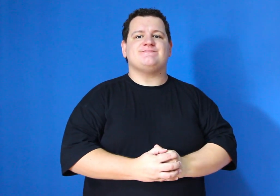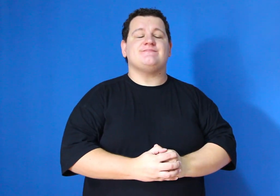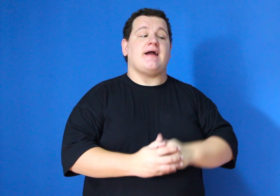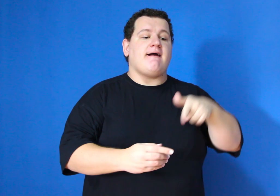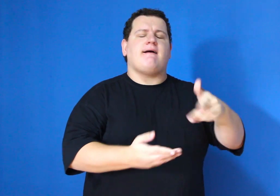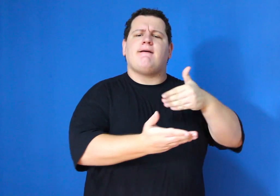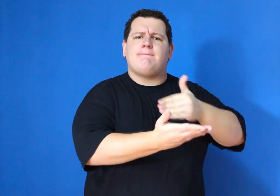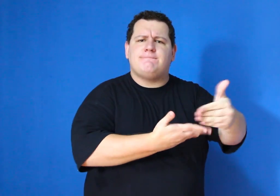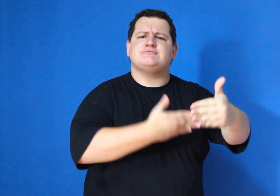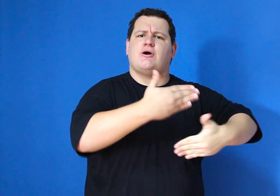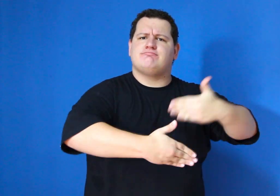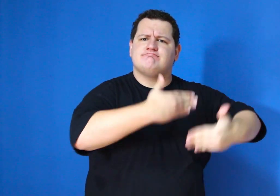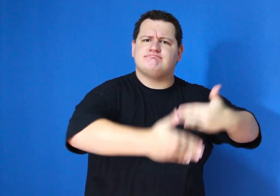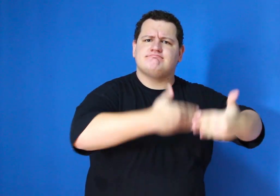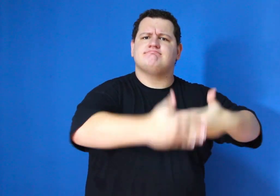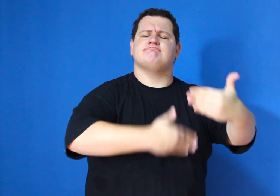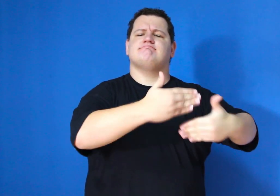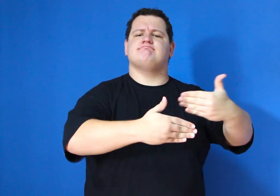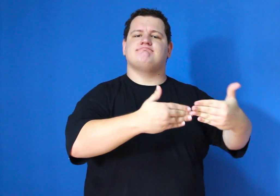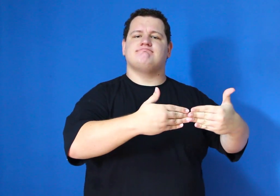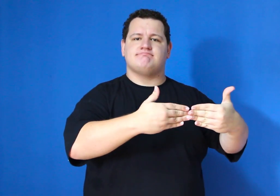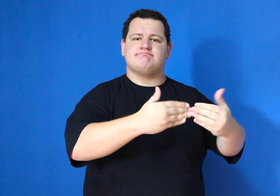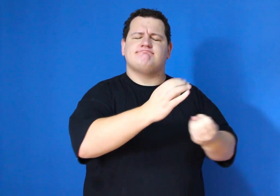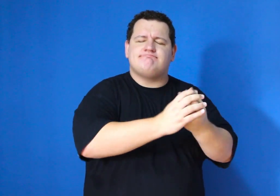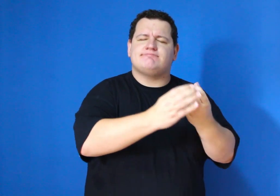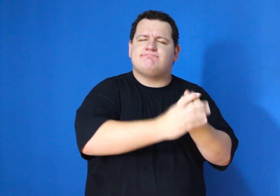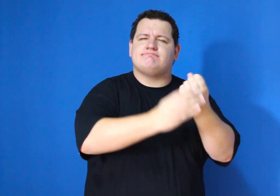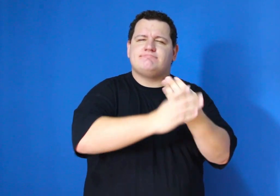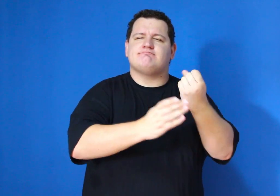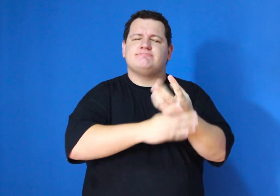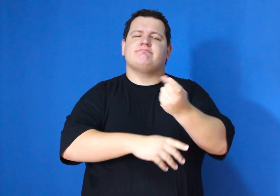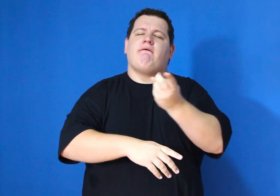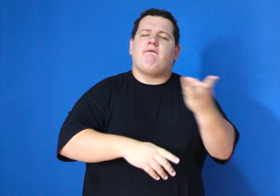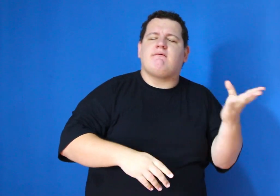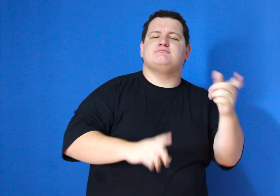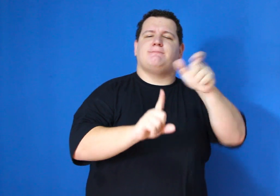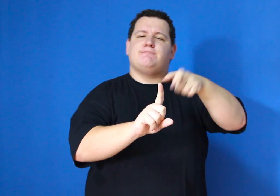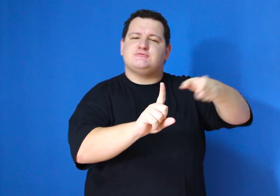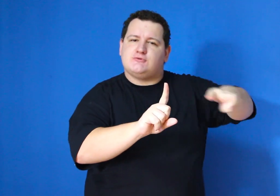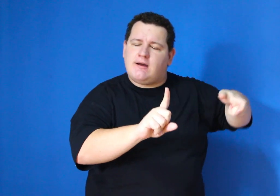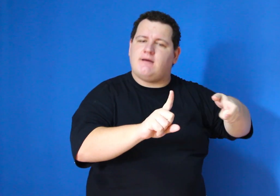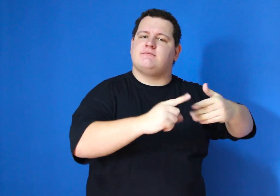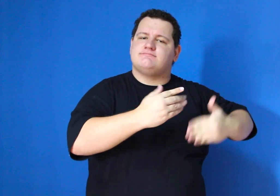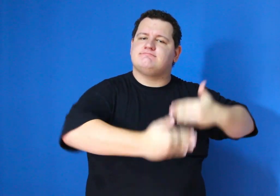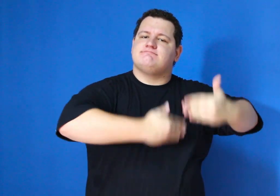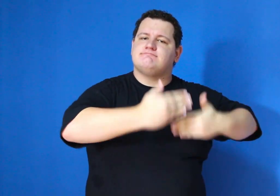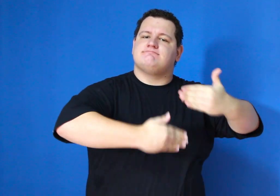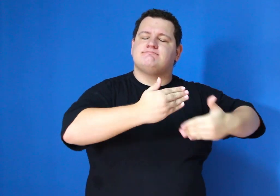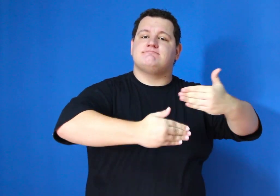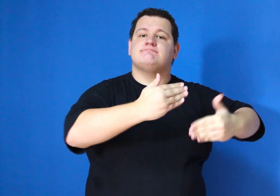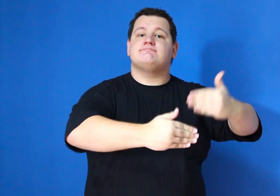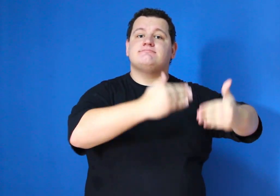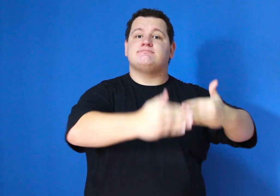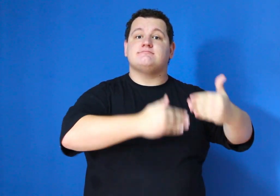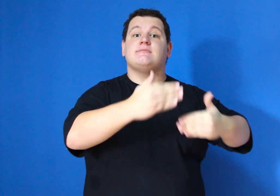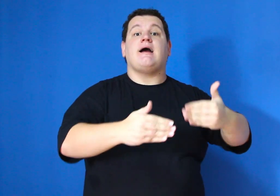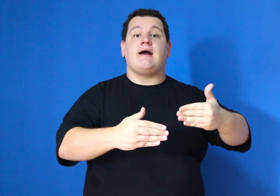Foi criando personagens em longo de anos.